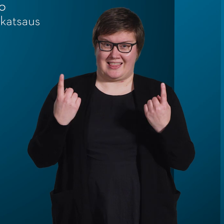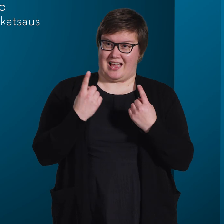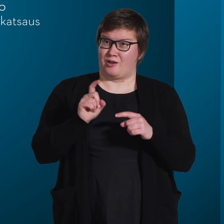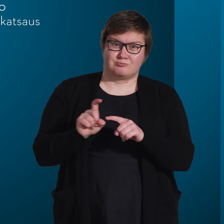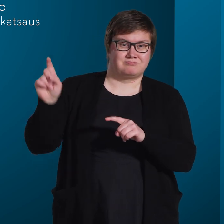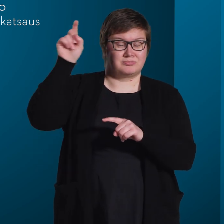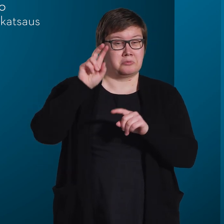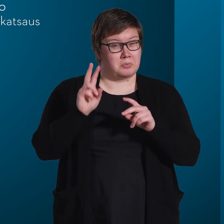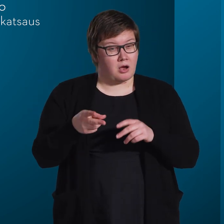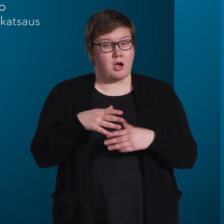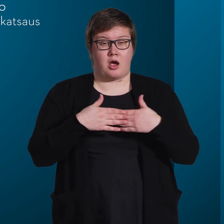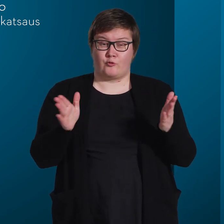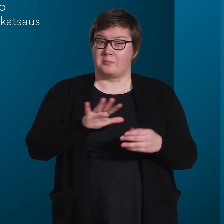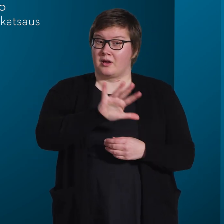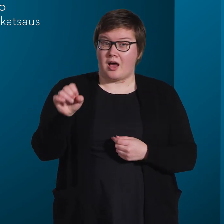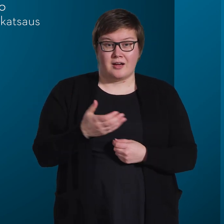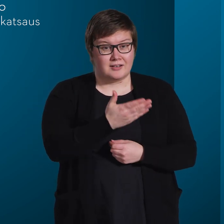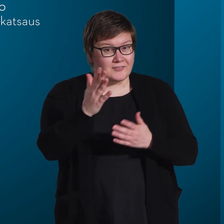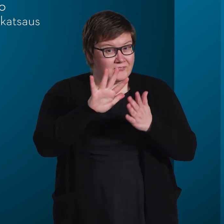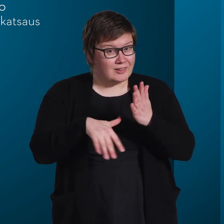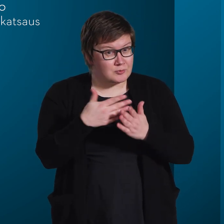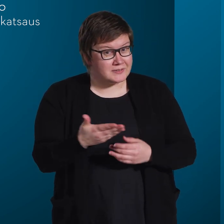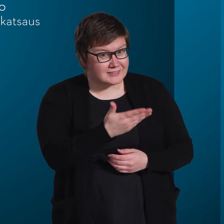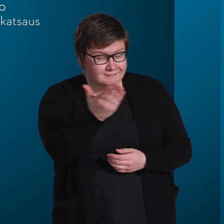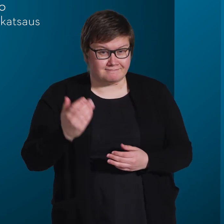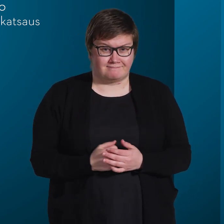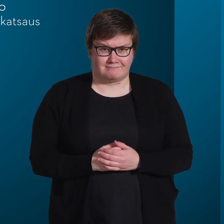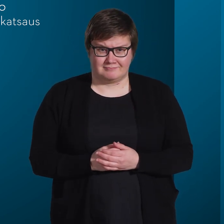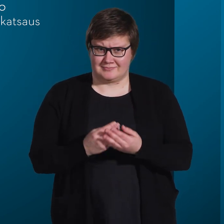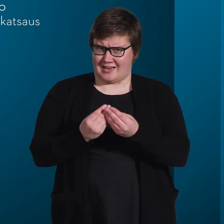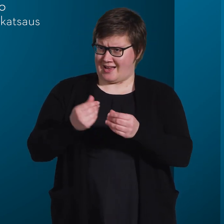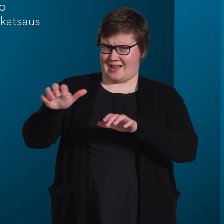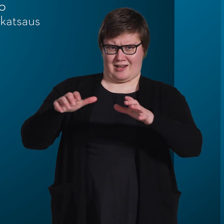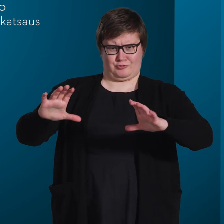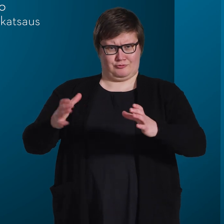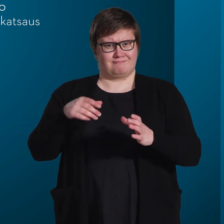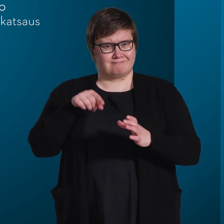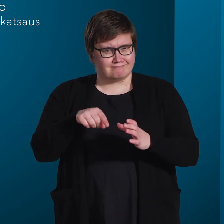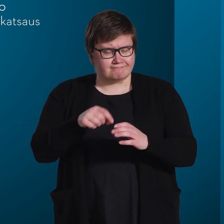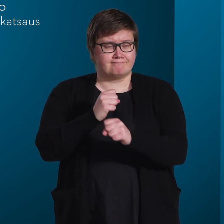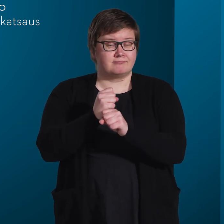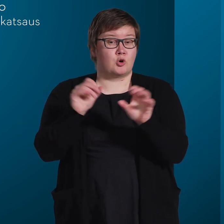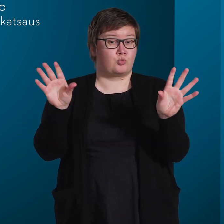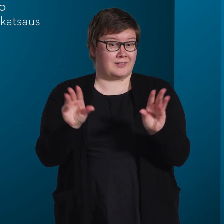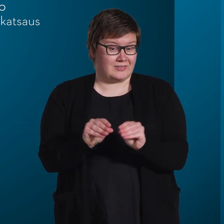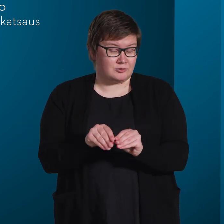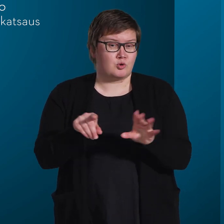ja tilaisuudet ovat avoimia kaikille viittomakielisille. Kerätyistä aineistoista tehdään yhteenveto, -